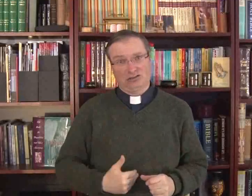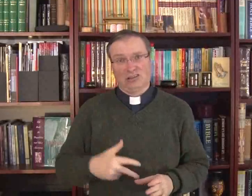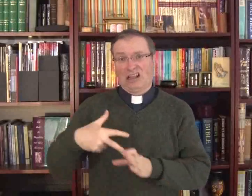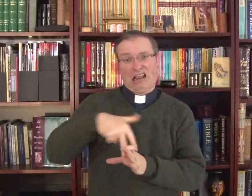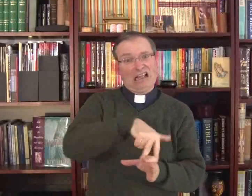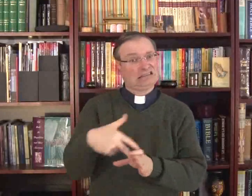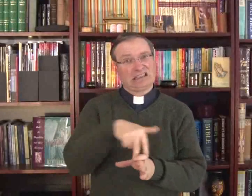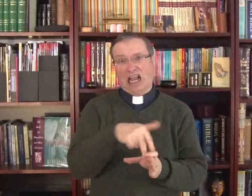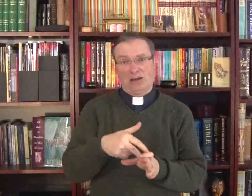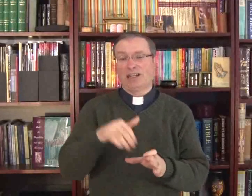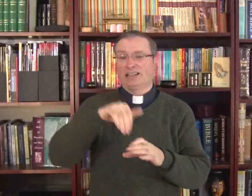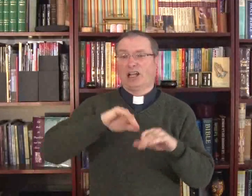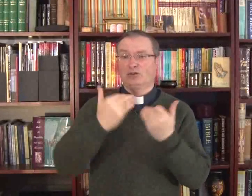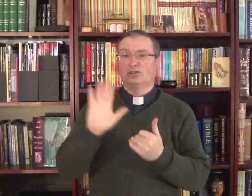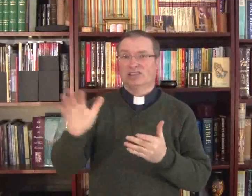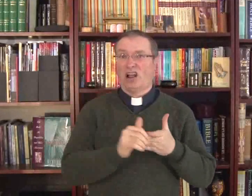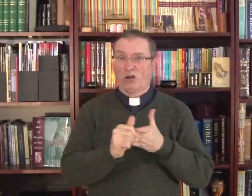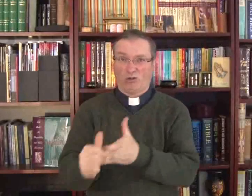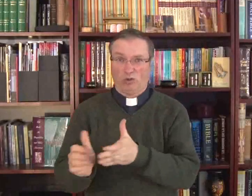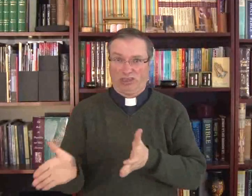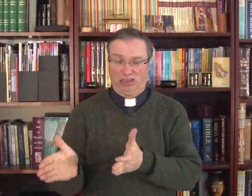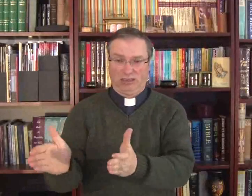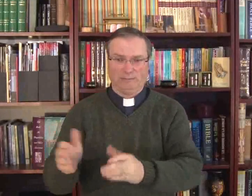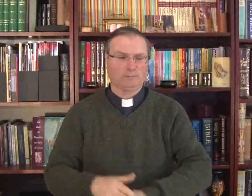instable dans toute sa conduite.